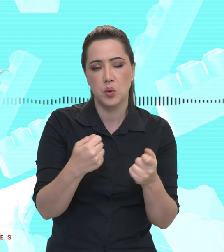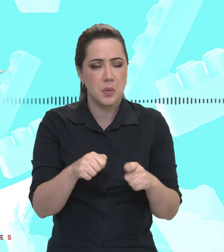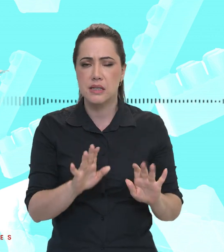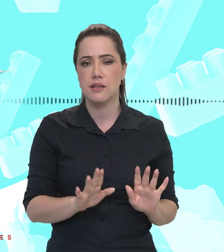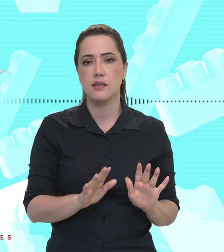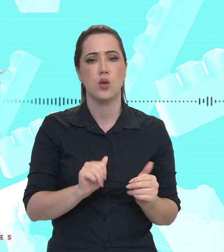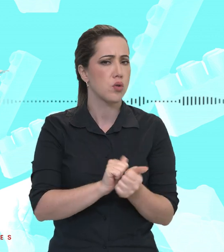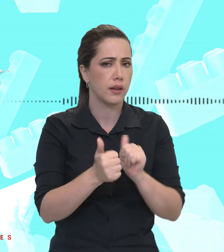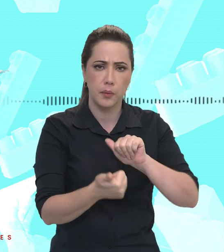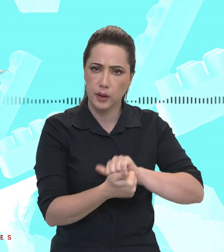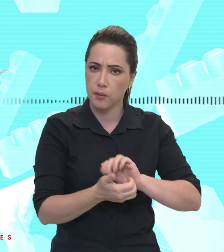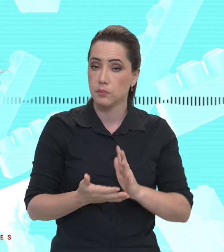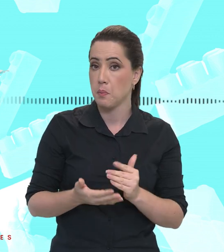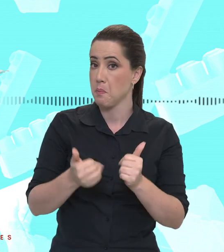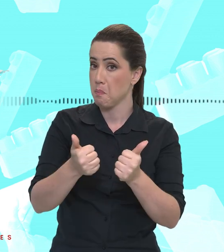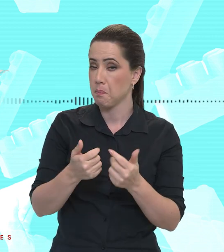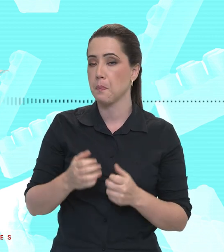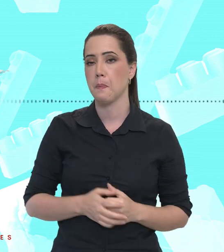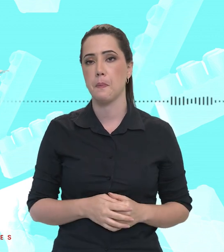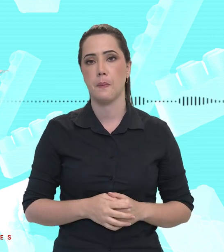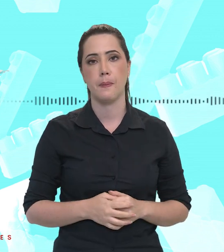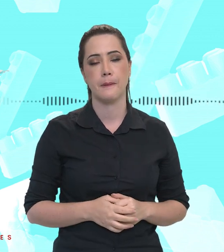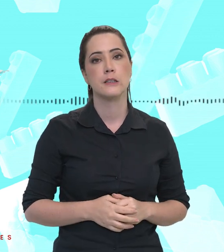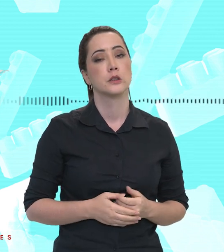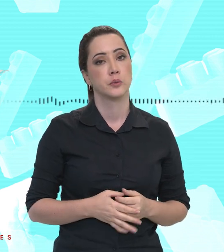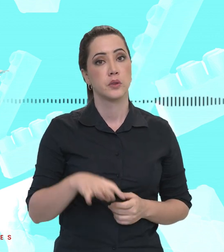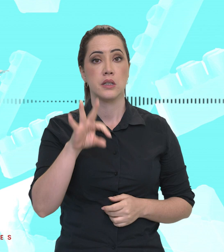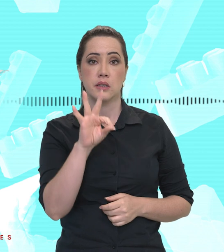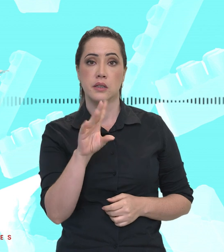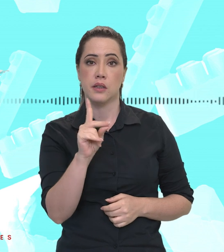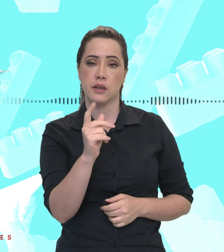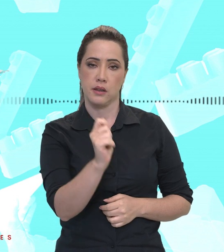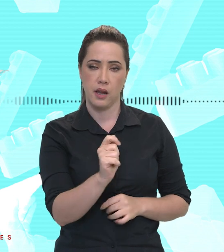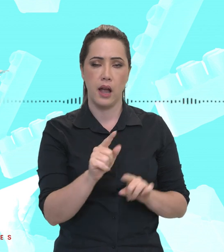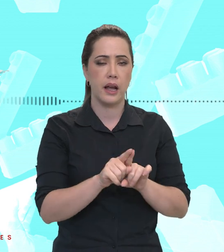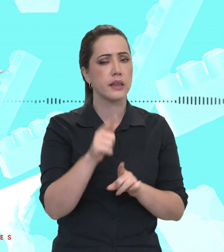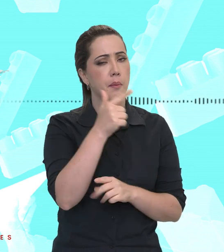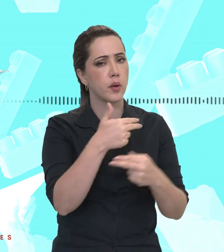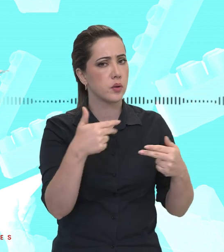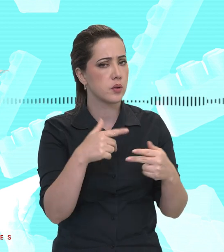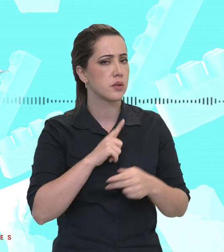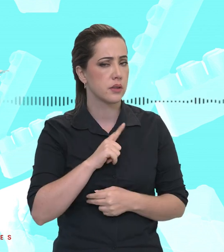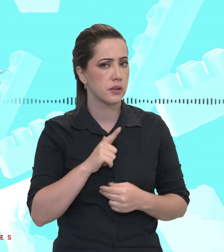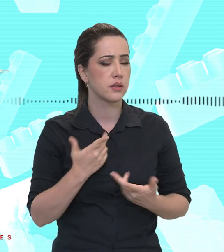[trilha sonora toca ao fundo brevemente] 🎶 [Patrícia] Além do TDAH, isso ocorre também com outros transtornos neuropsiquiátricos.